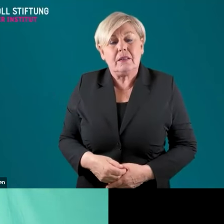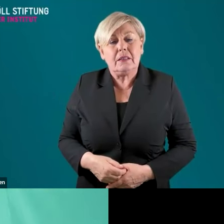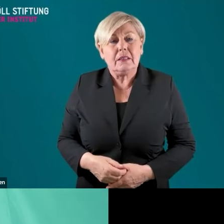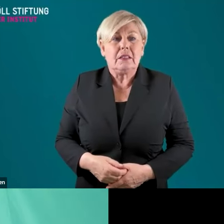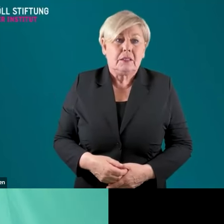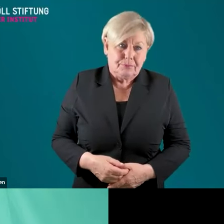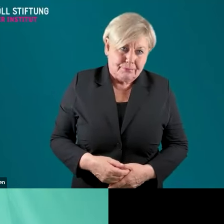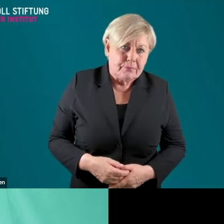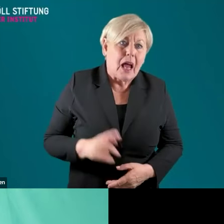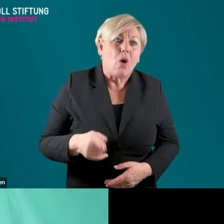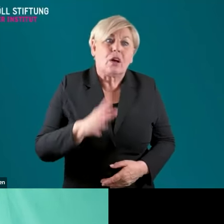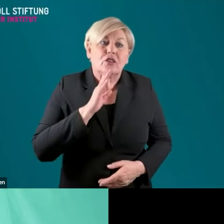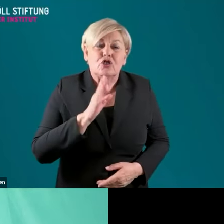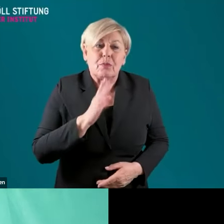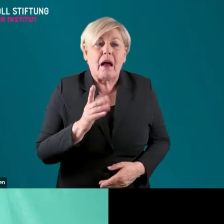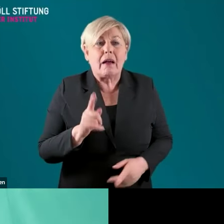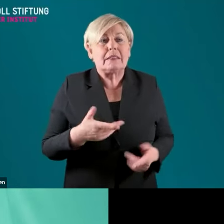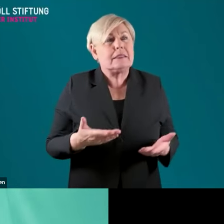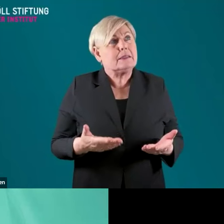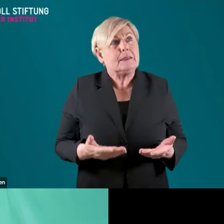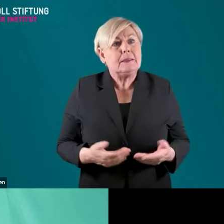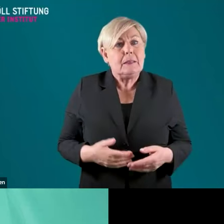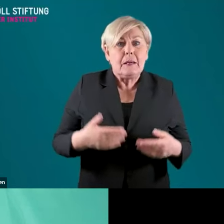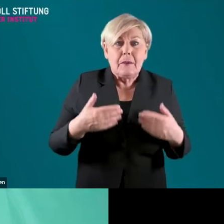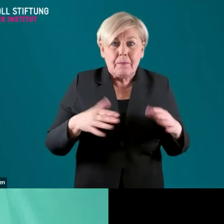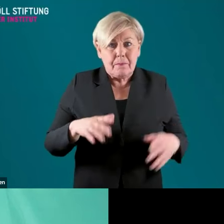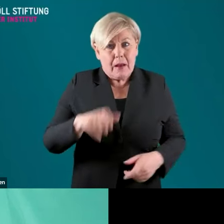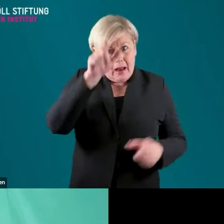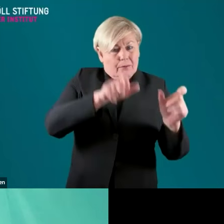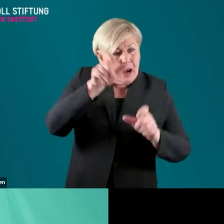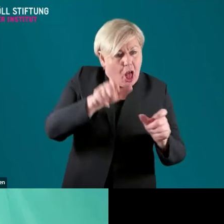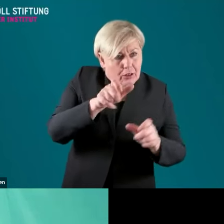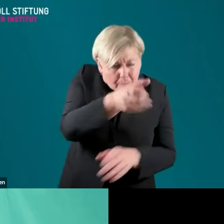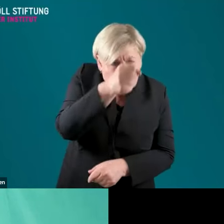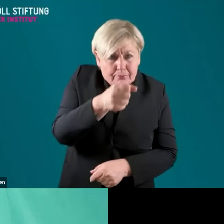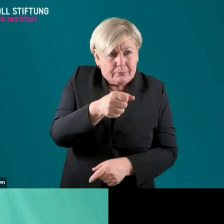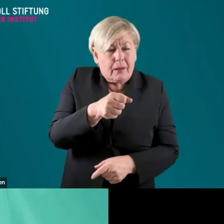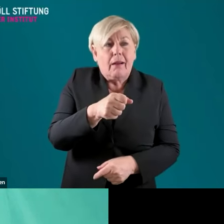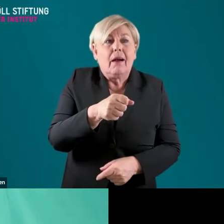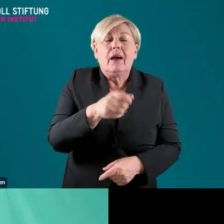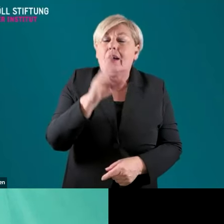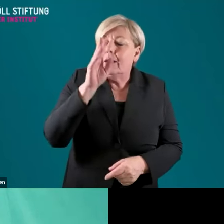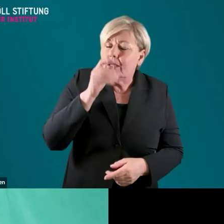Und, ja, die Sprache ist, dann denke ich, eher dafür da, die Leute zu erkennen und zu markieren und dann auch zu sehen, hier,